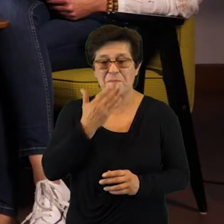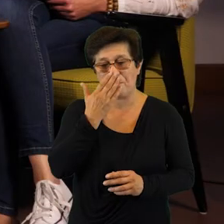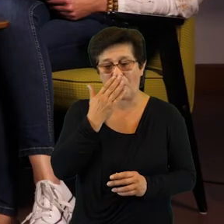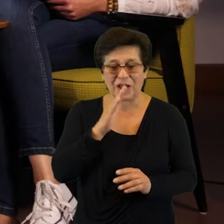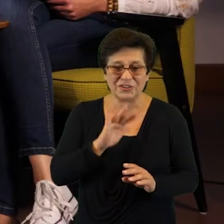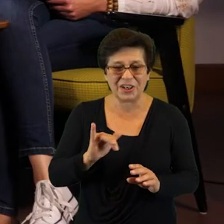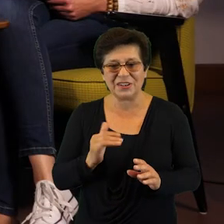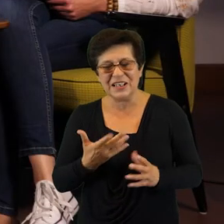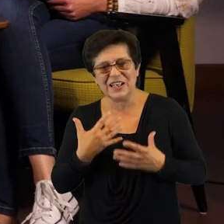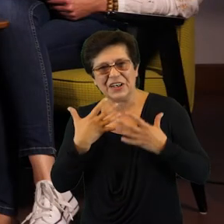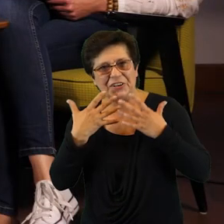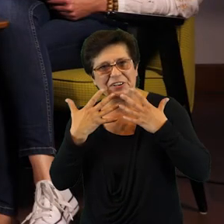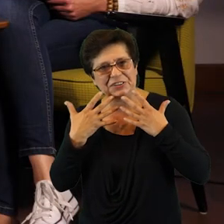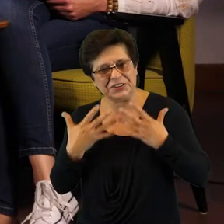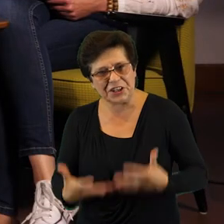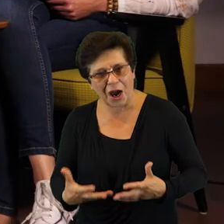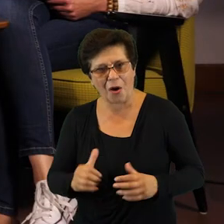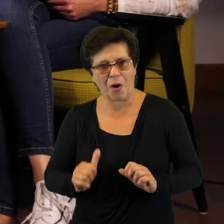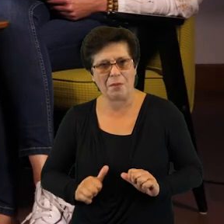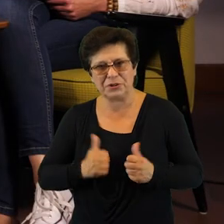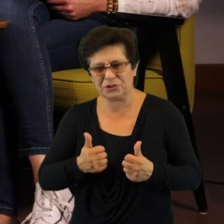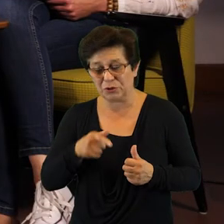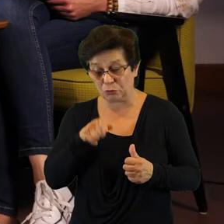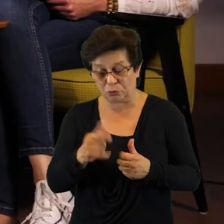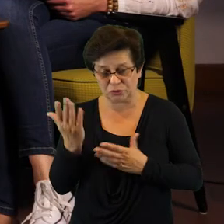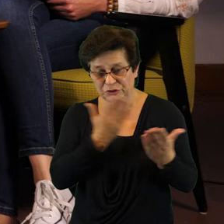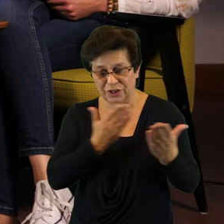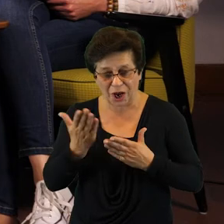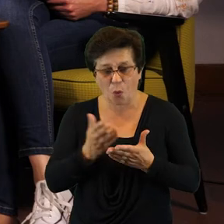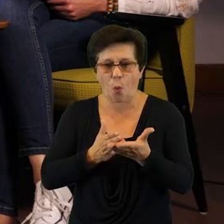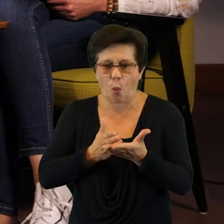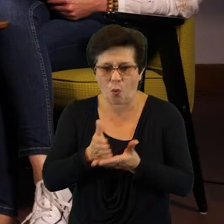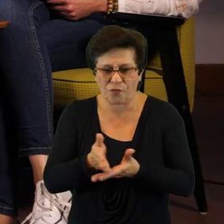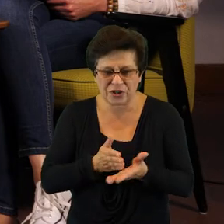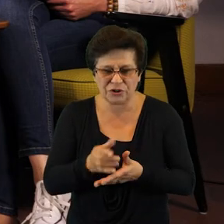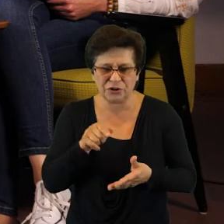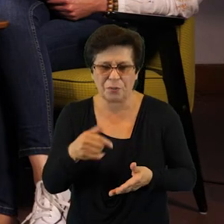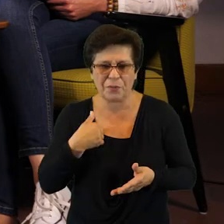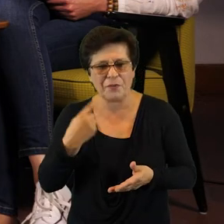I stwarzając jakiś również we wspomnieniach... Który chciałby, żebyśmy uwierzyli, ale na ile to jest... Również we "Wspomnieniach warszawskich" i tak dalej.